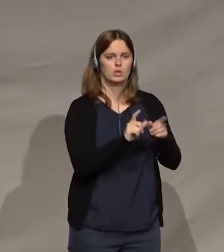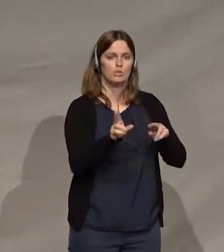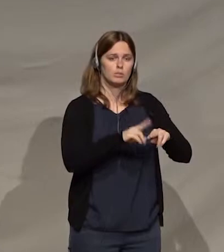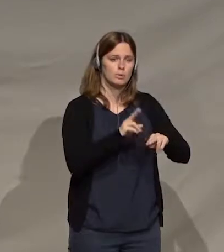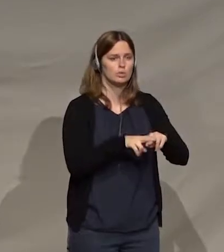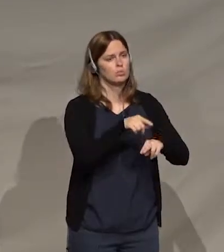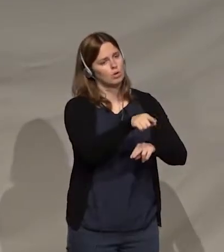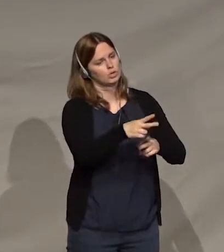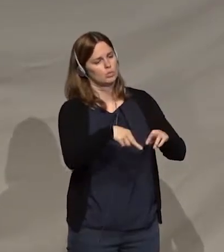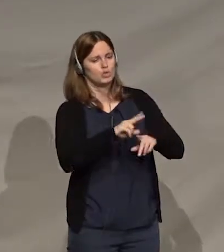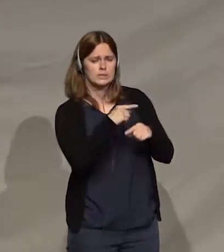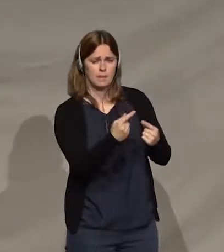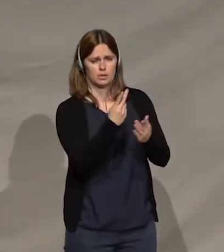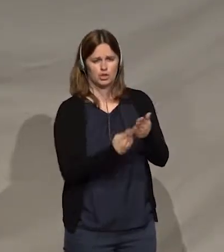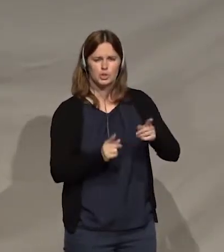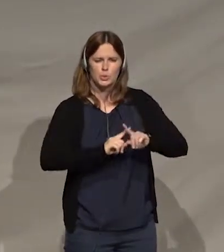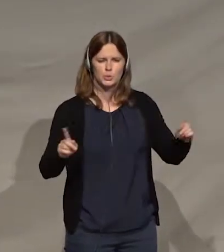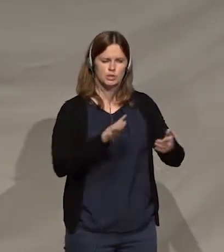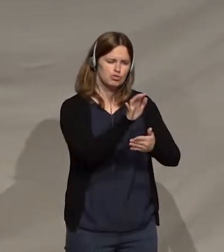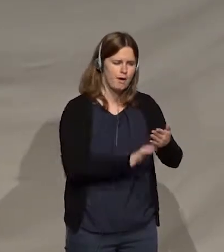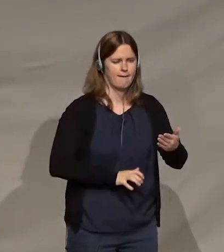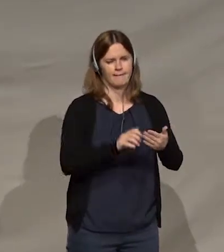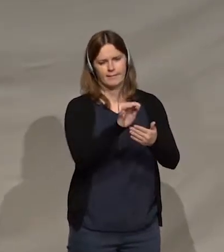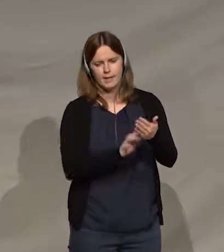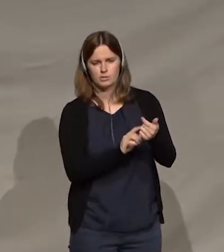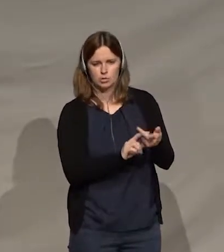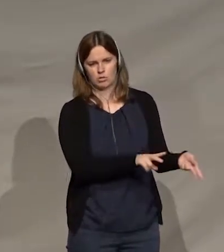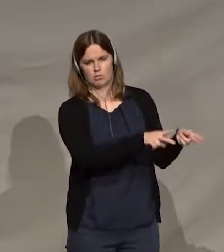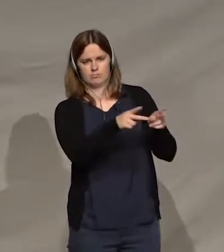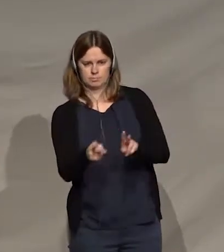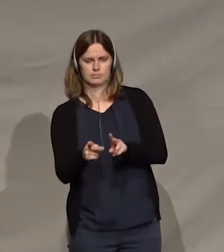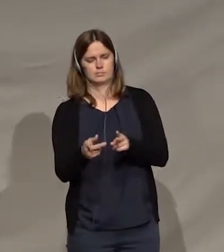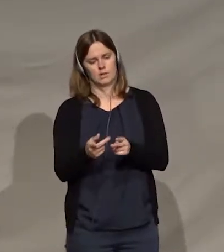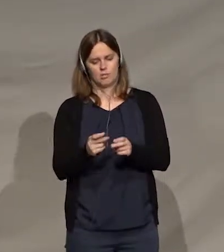jako je mainstreamové vzdělávání, kde působíme asi nejvíc. Ale také následně v rámci pracovního trhu